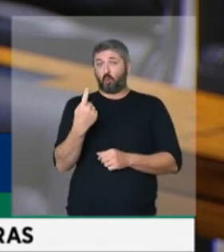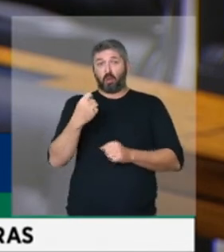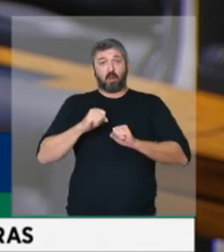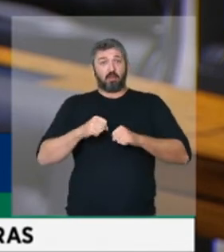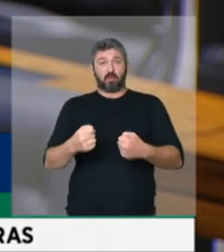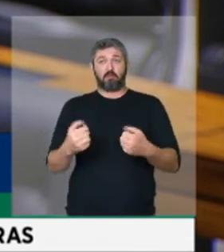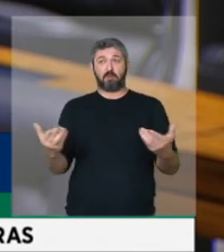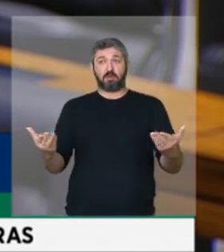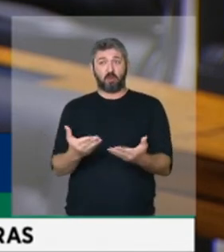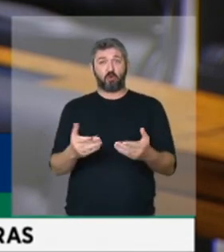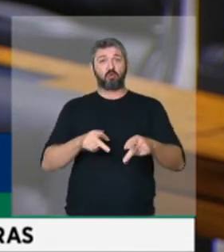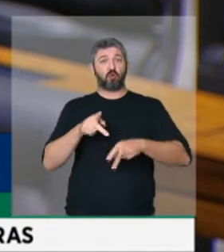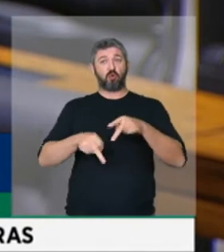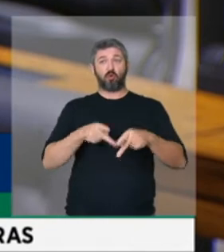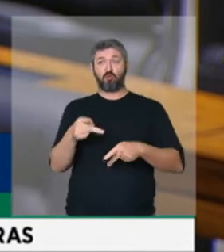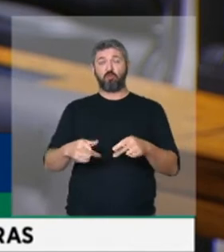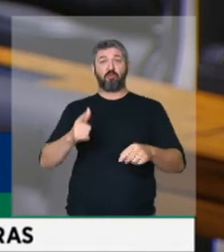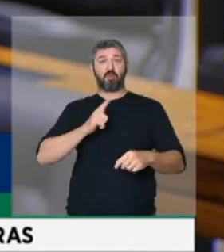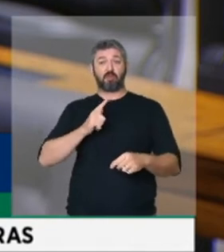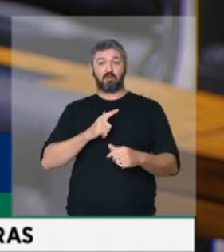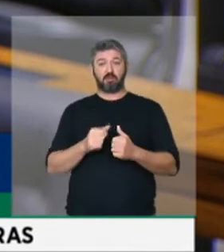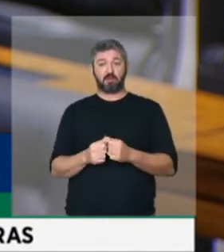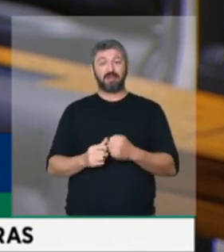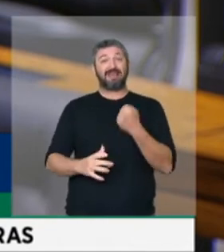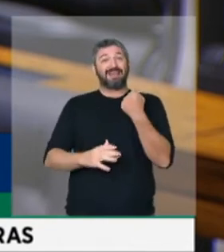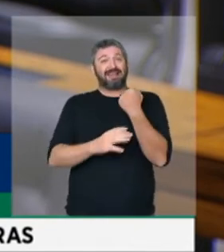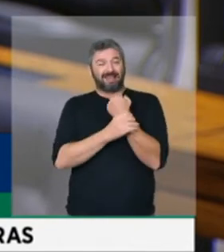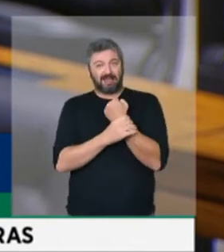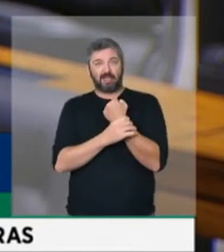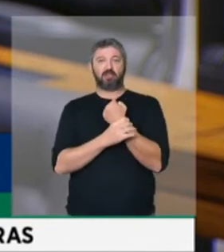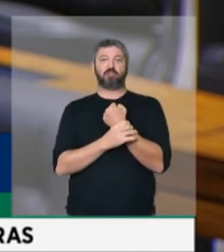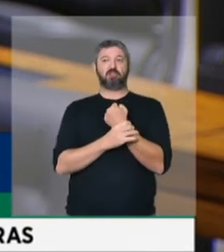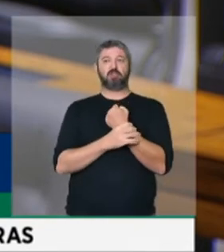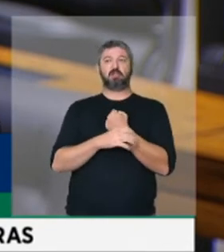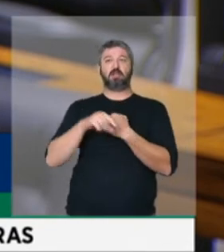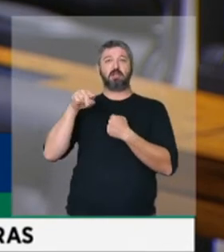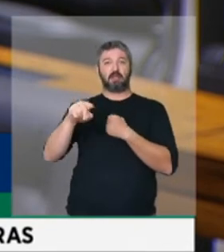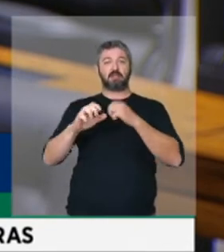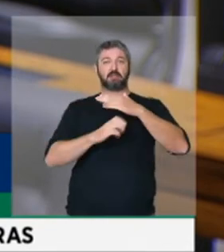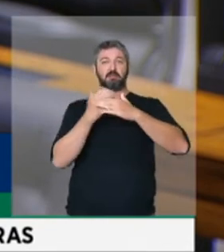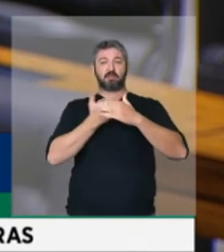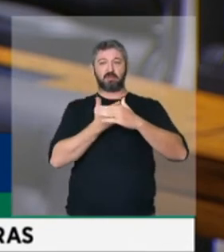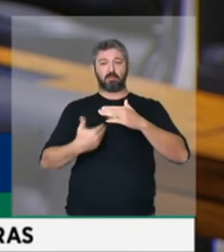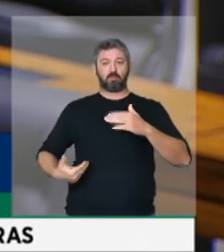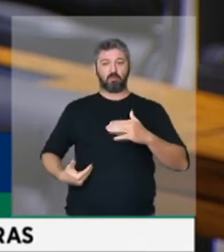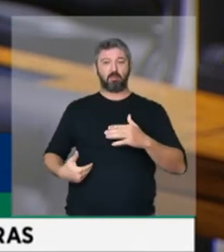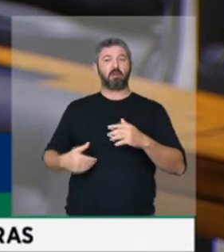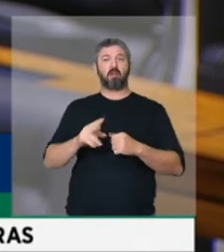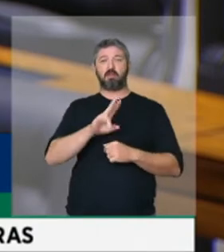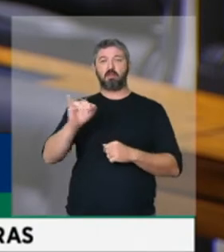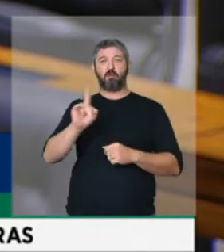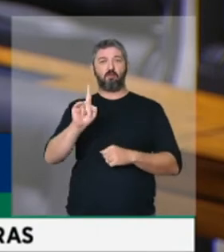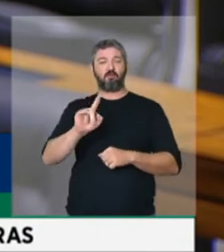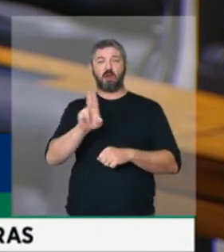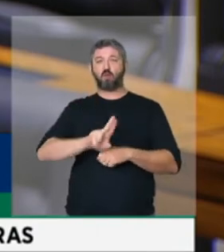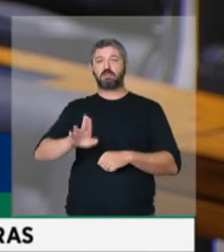É A ÚNICA DEFESA QUE HOJE O POVO BRASILEIRO TEM E A GARANTIA DE QUE ESSAS ESTATAIS